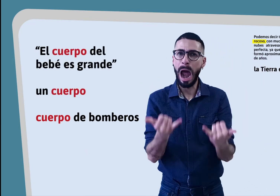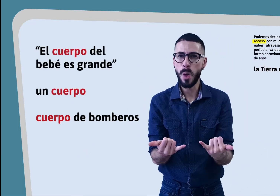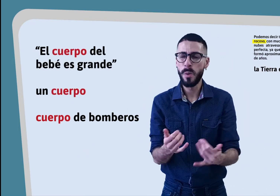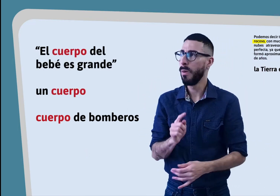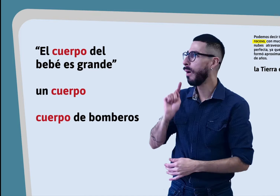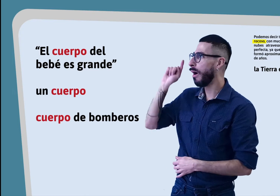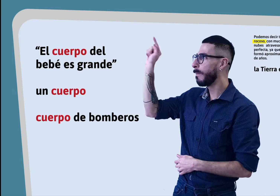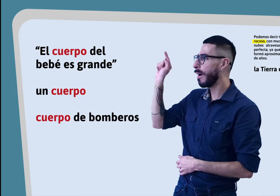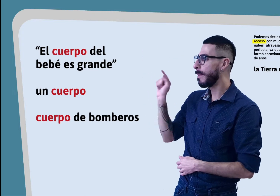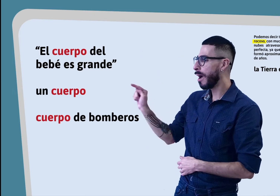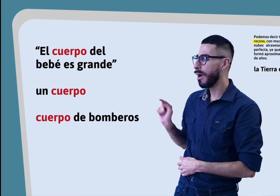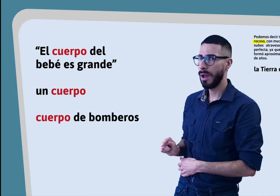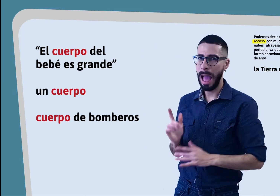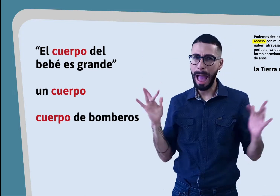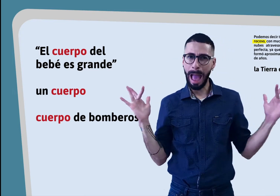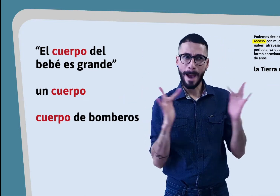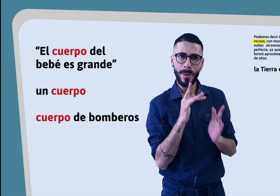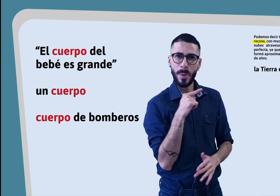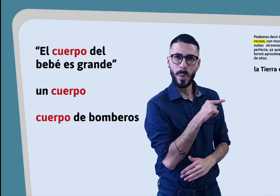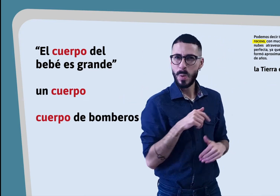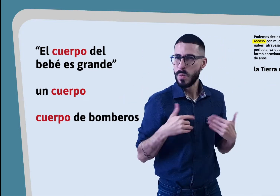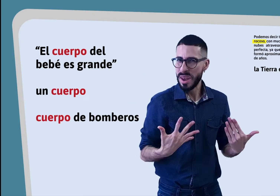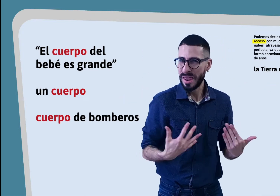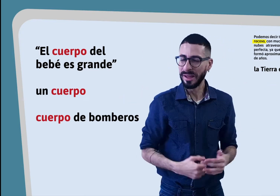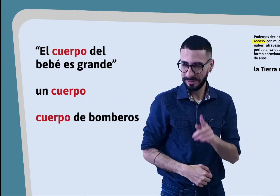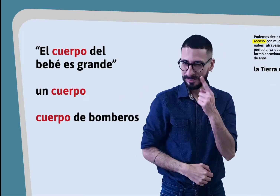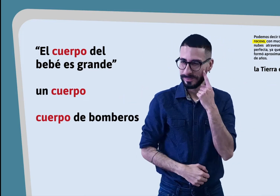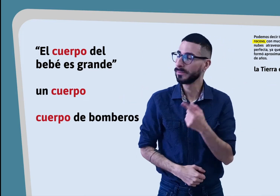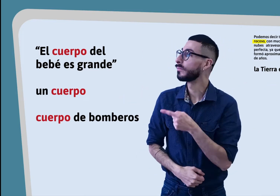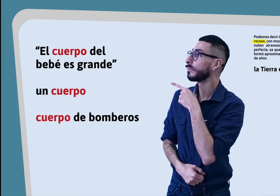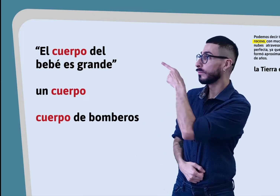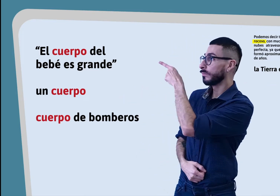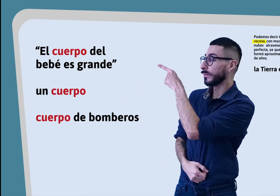Ahora vamos a comprobar cuál de estos significados es apropiado al texto que estamos leyendo.